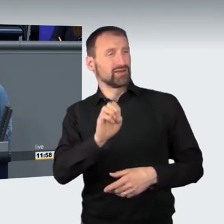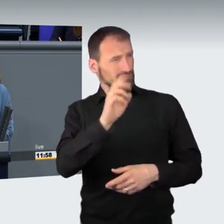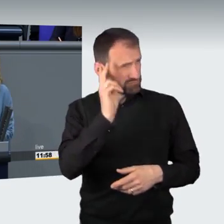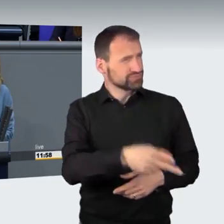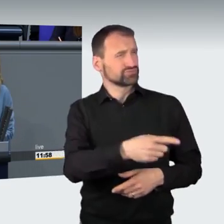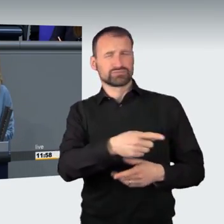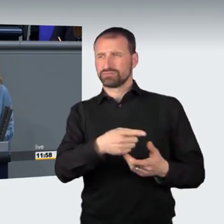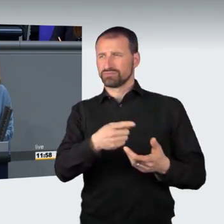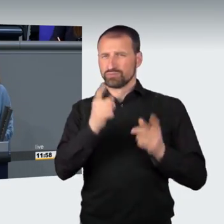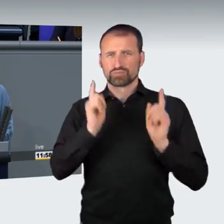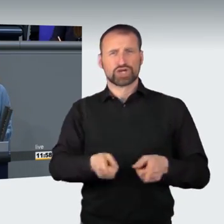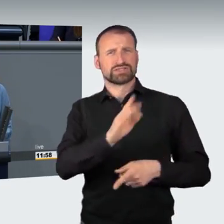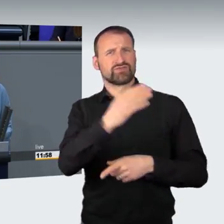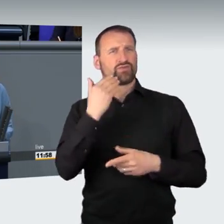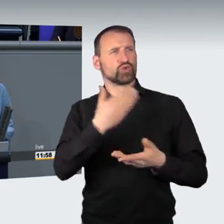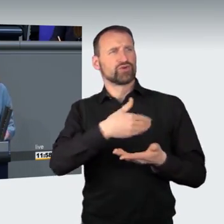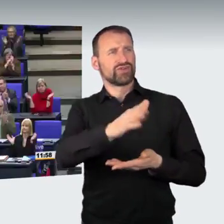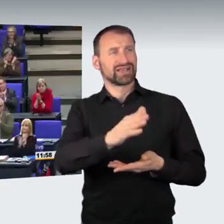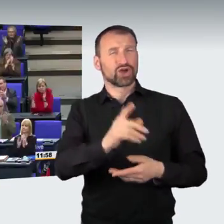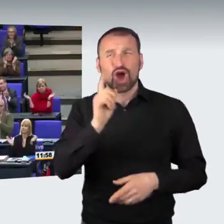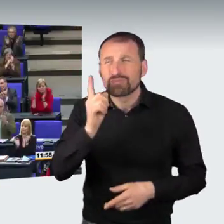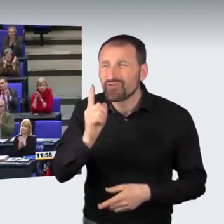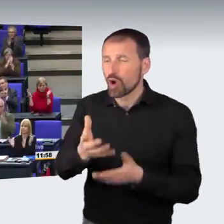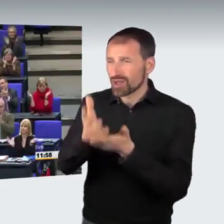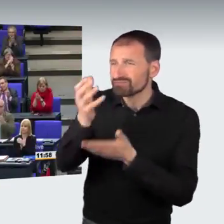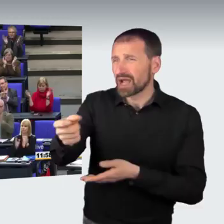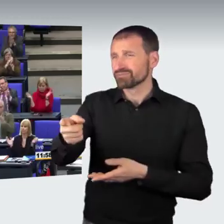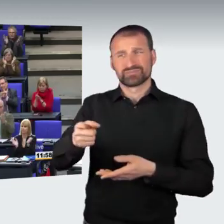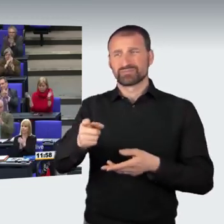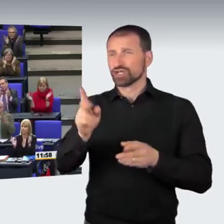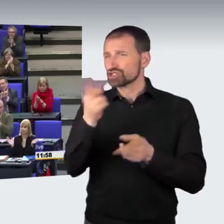bei denen man sagen muss: So geht es einfach nicht. (Applaus)